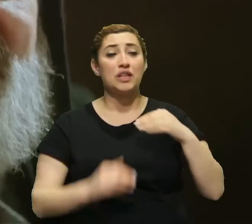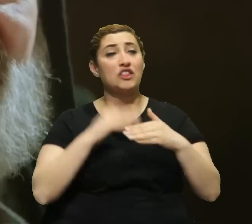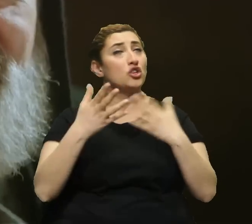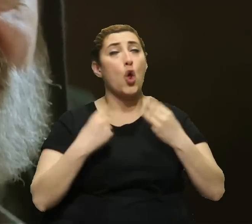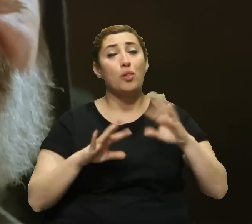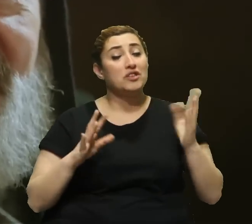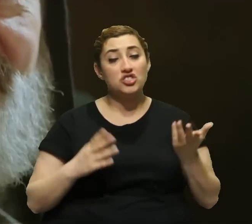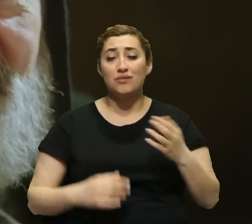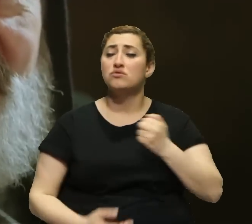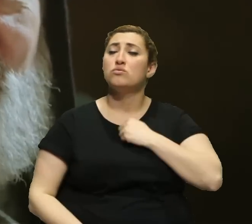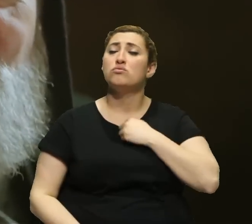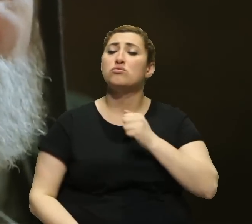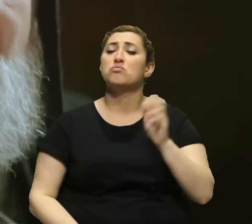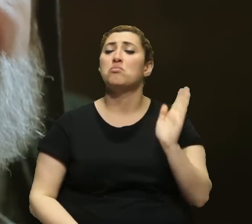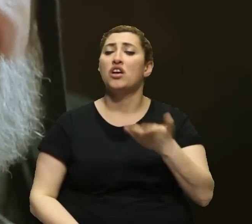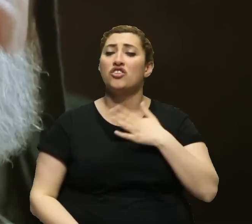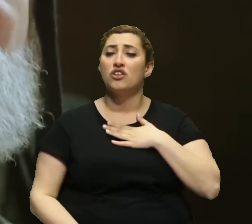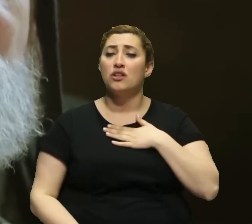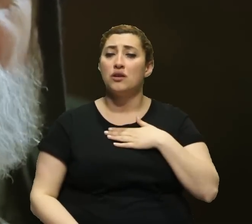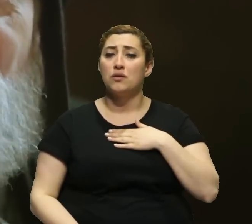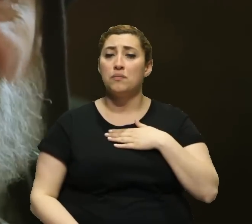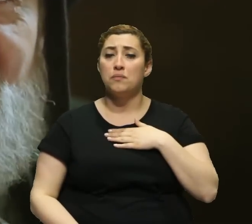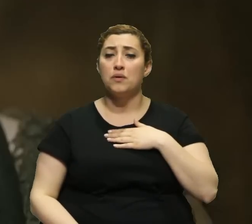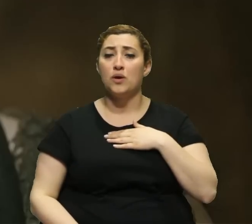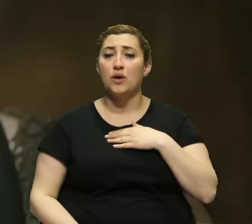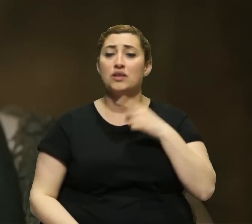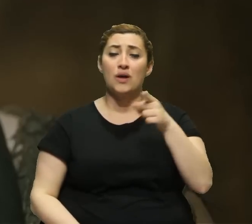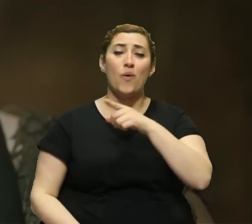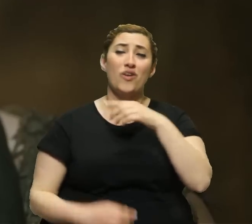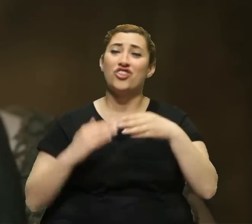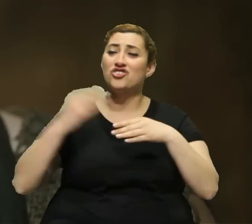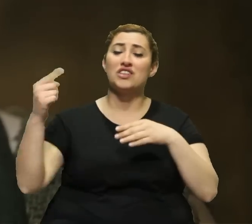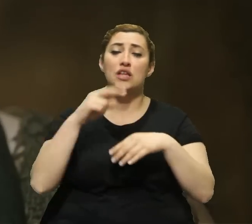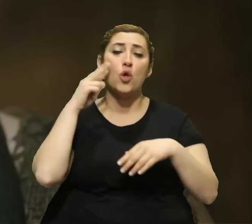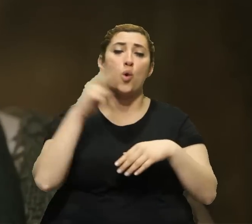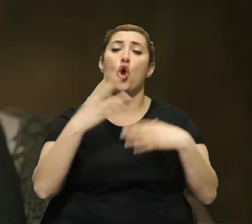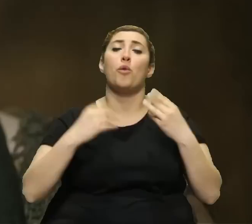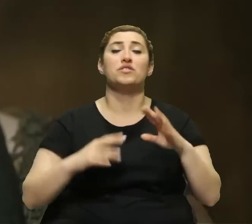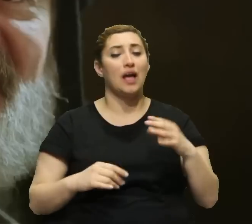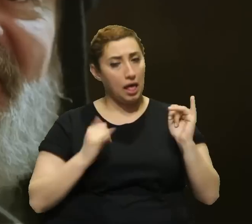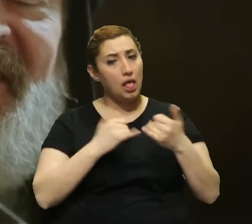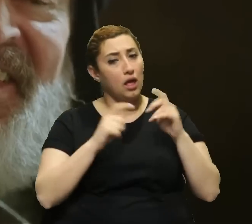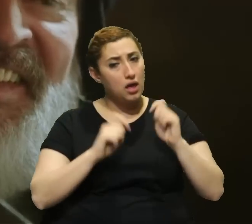Tasalanma canım gün de senin yüzünü göremez. Eğleş bakalım bizimle ihtiyar.